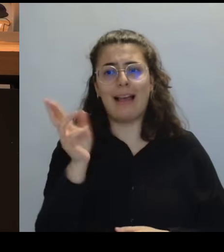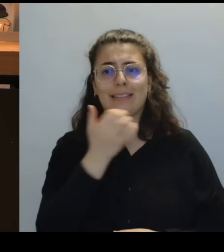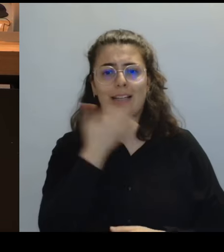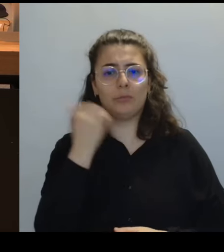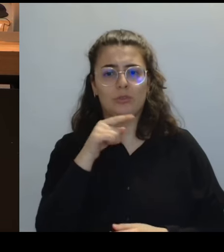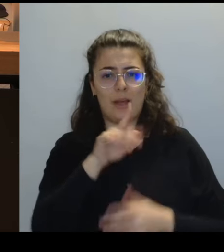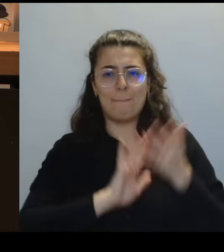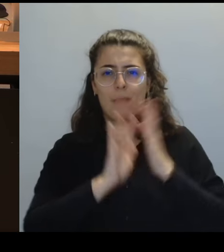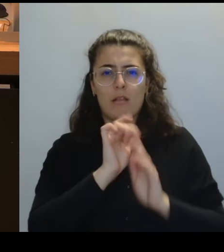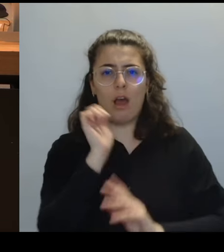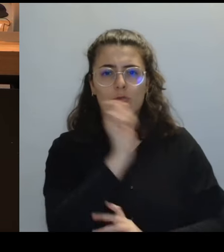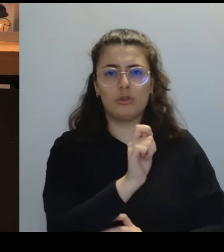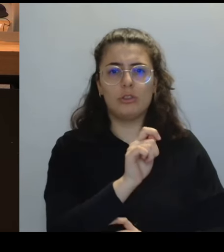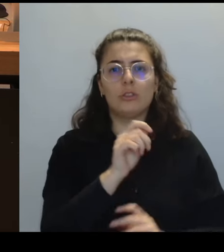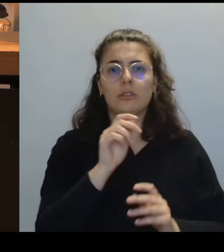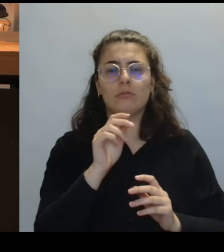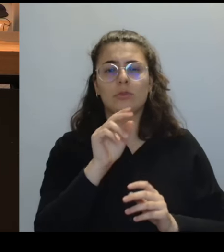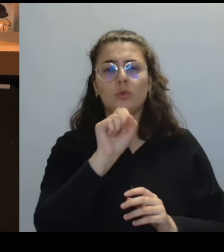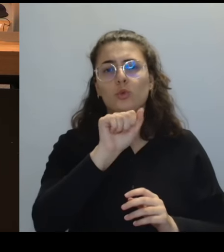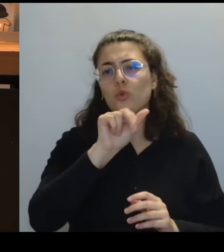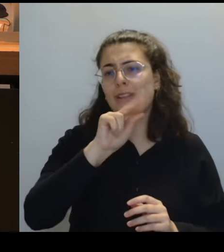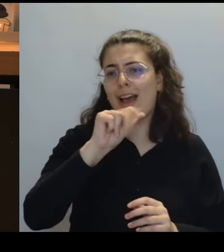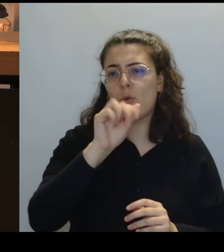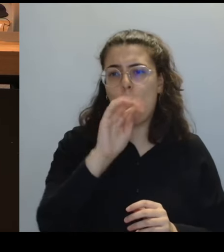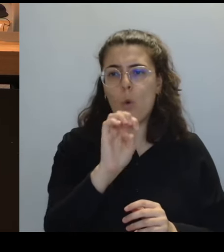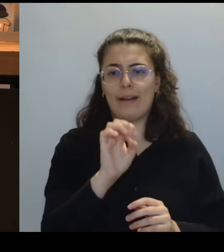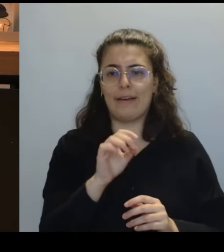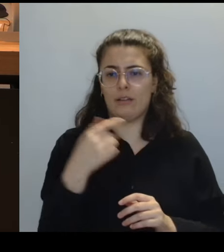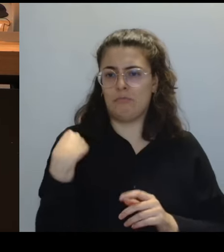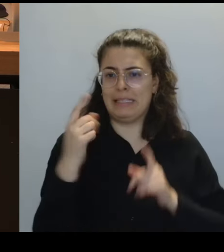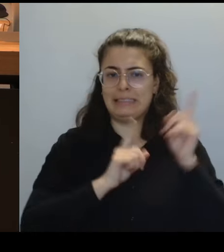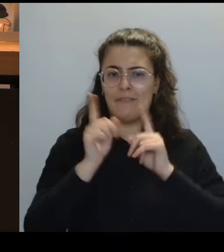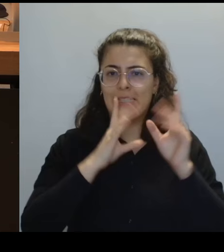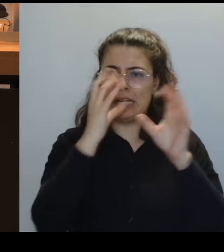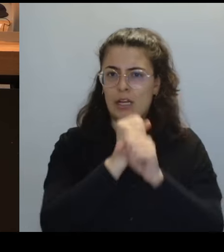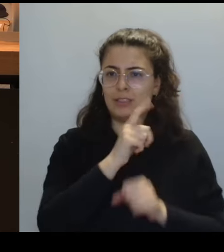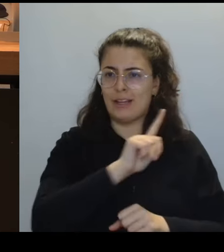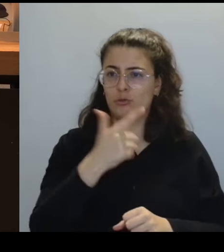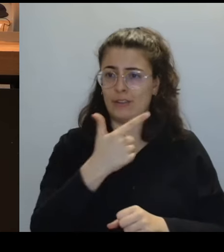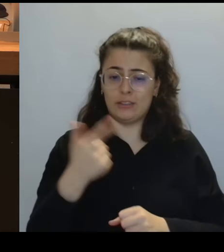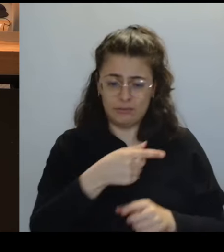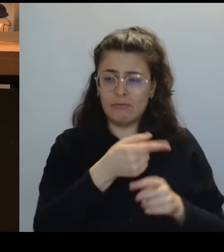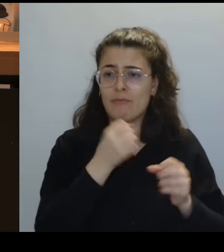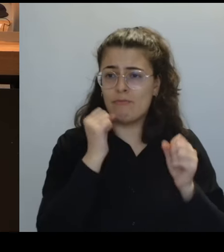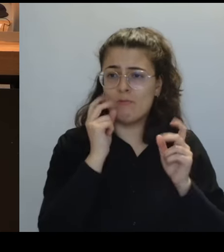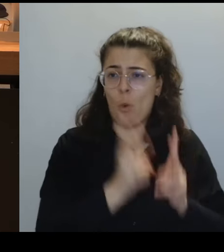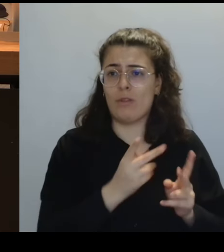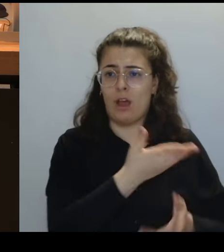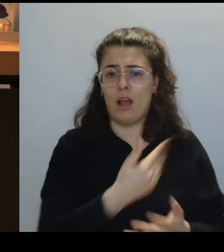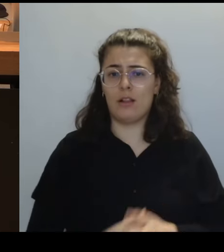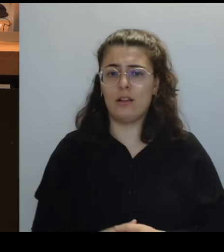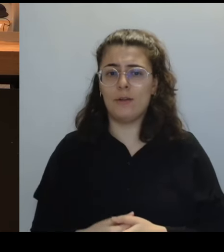in der Silvesternacht 2022 verurteilt. Es sind die Rechten, die das Gift des Rassismus in diesem Land verteilen.